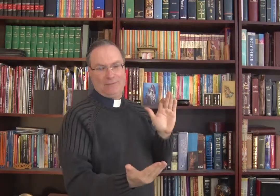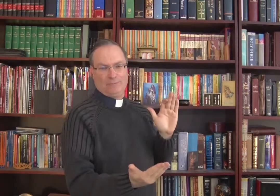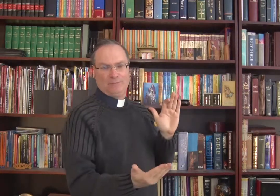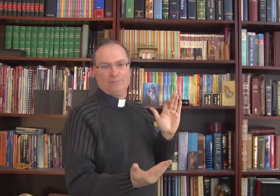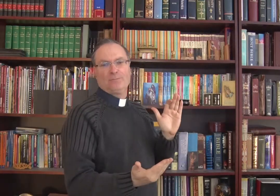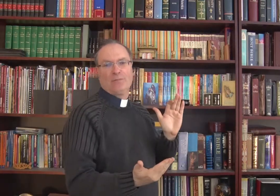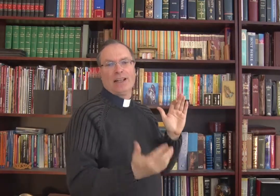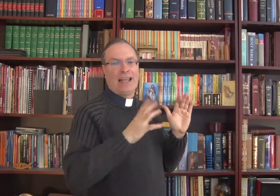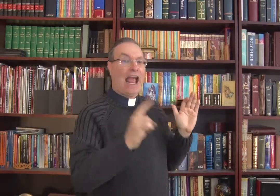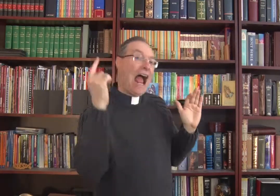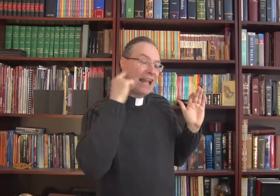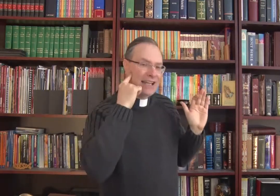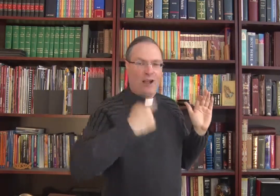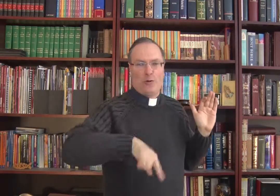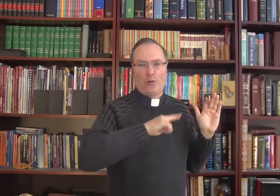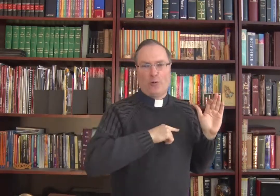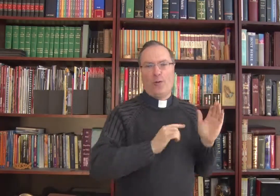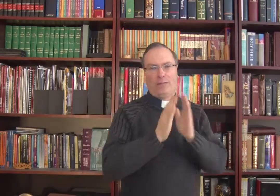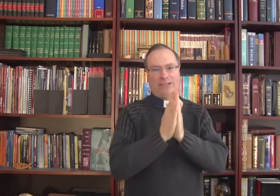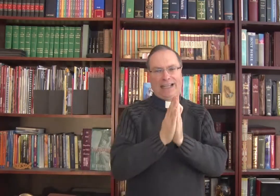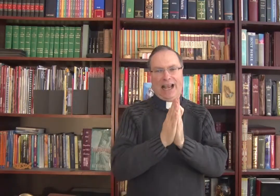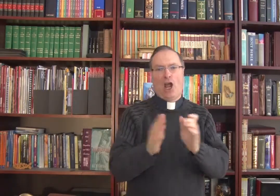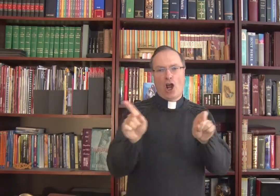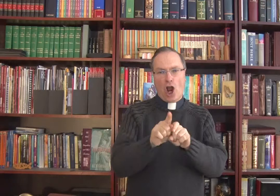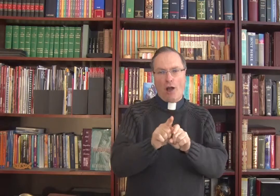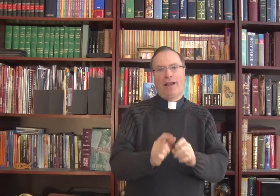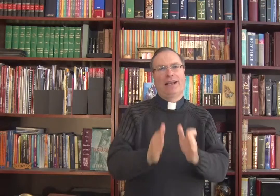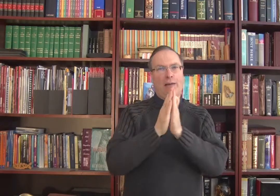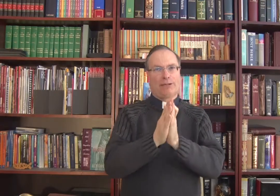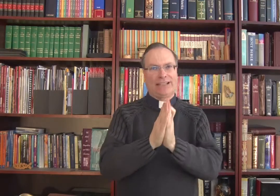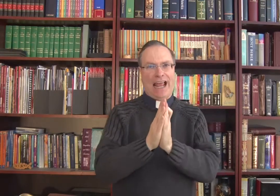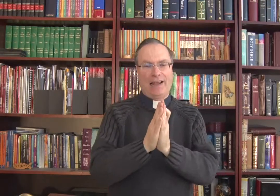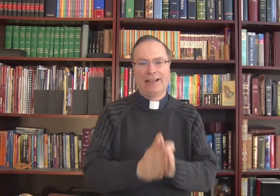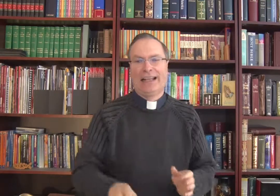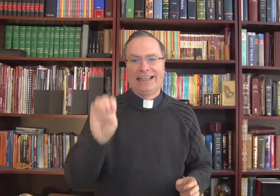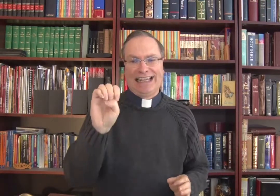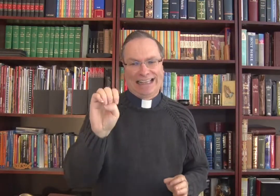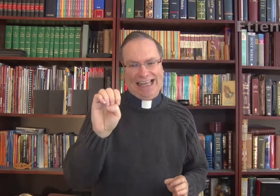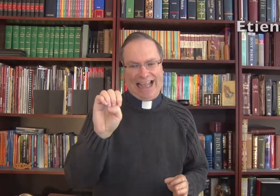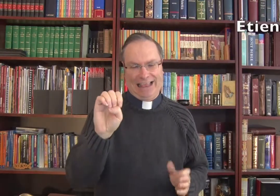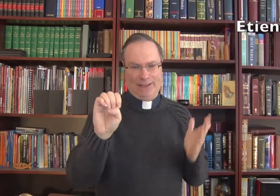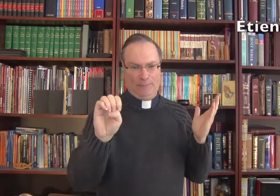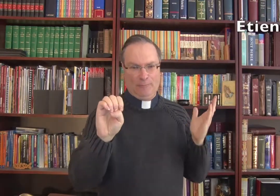et entend nos prières comme la prière Étienne